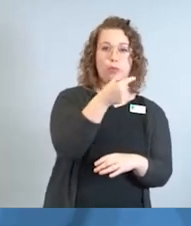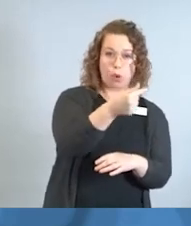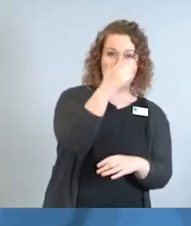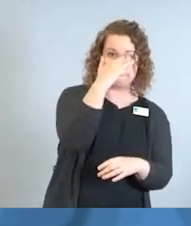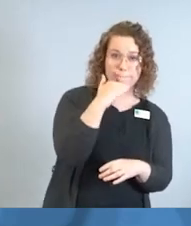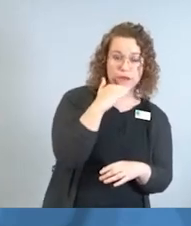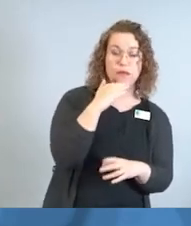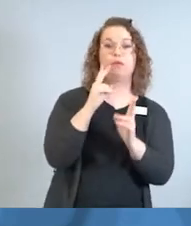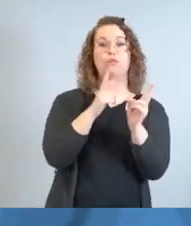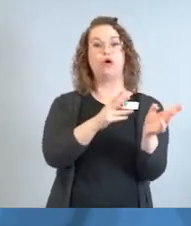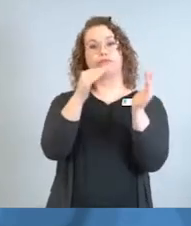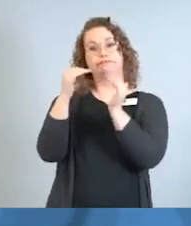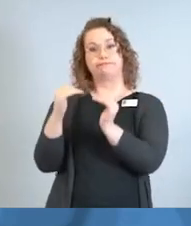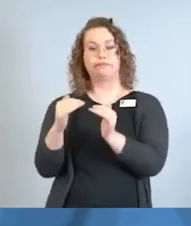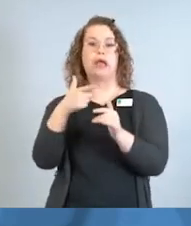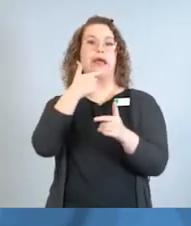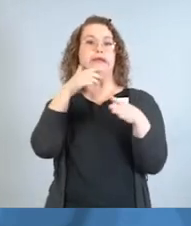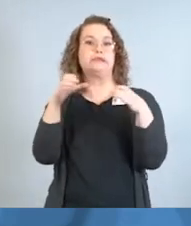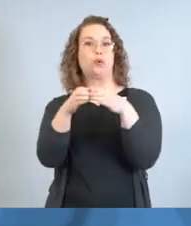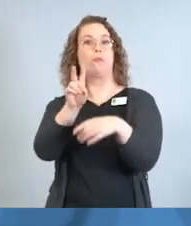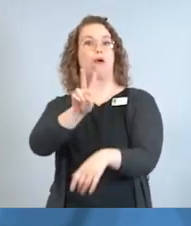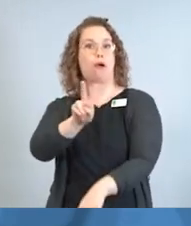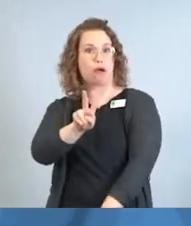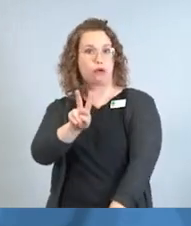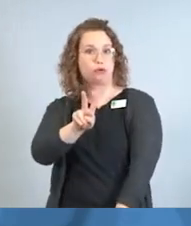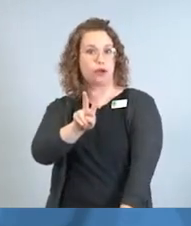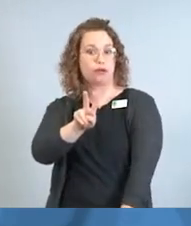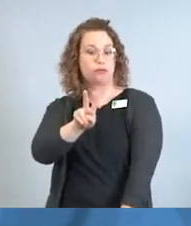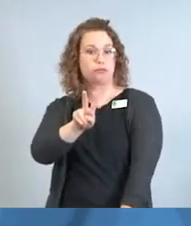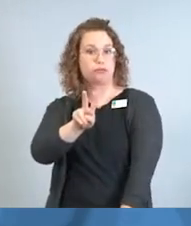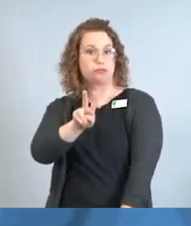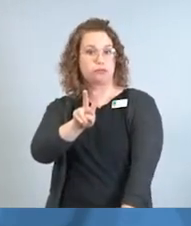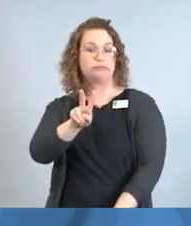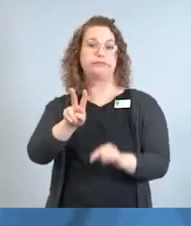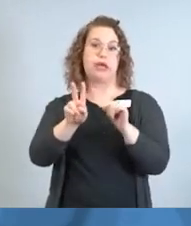Sitten riskiryhmä 2, joita on jo sitten yli 600 000.